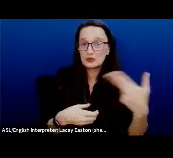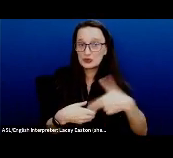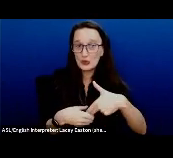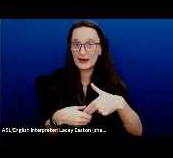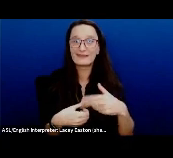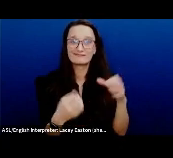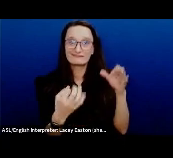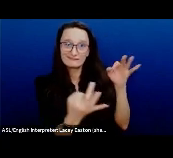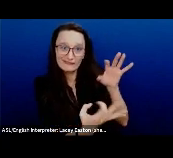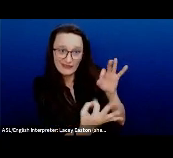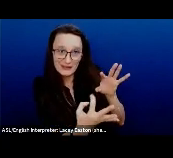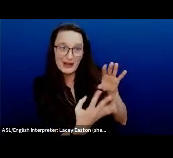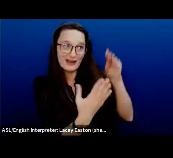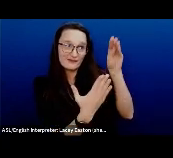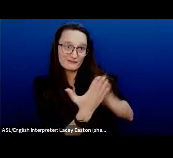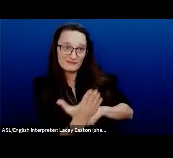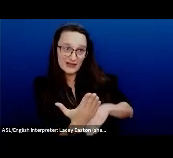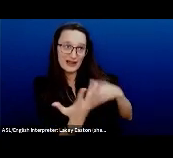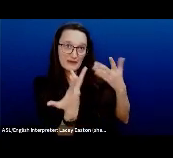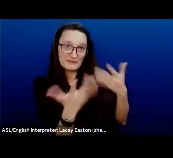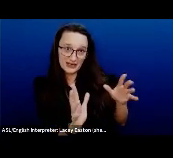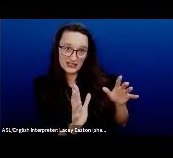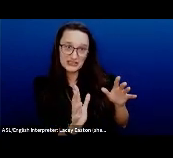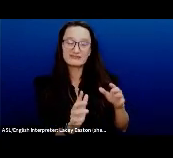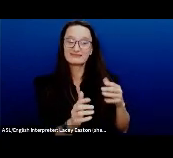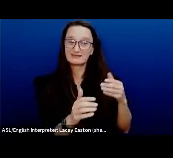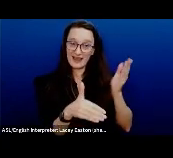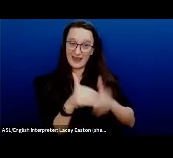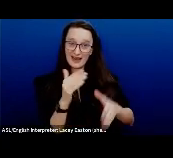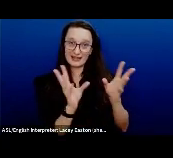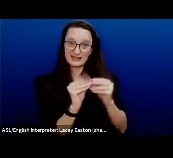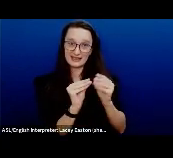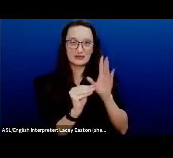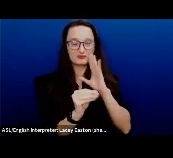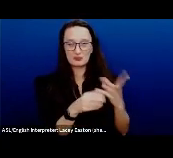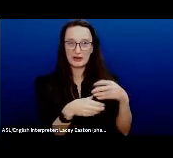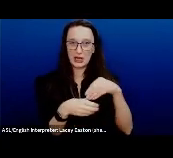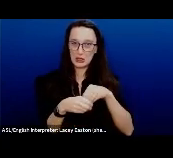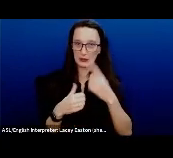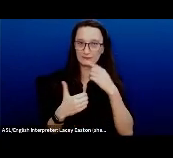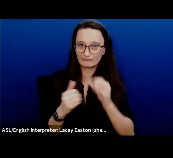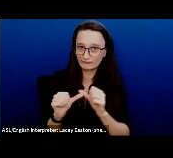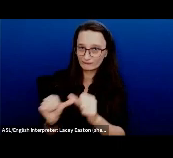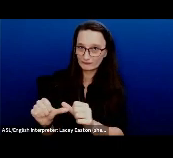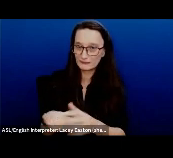formulario de comentarios al final de las sesiones, estamos grabando la sesión la cual estará disponible